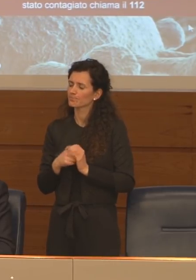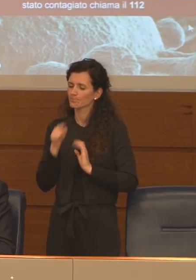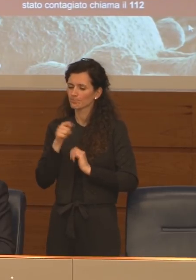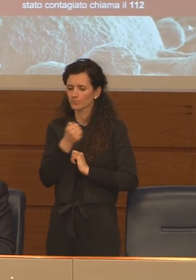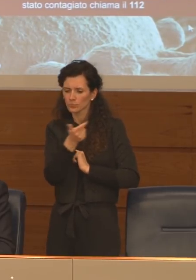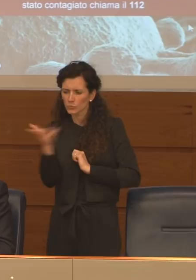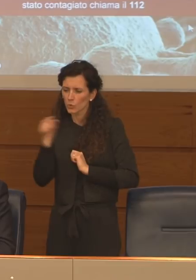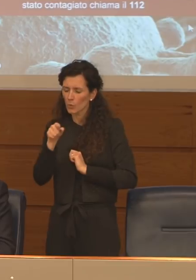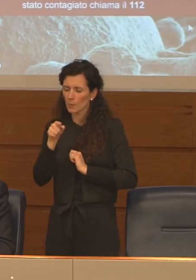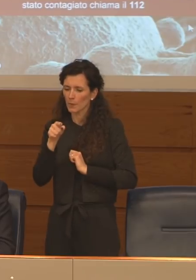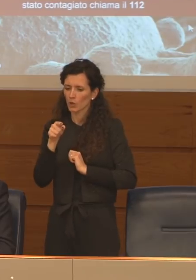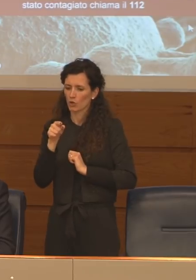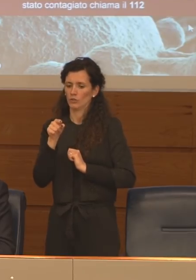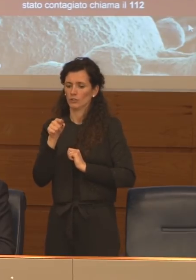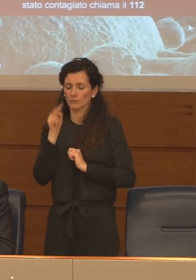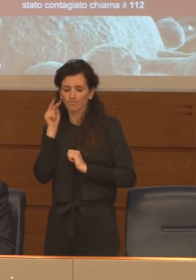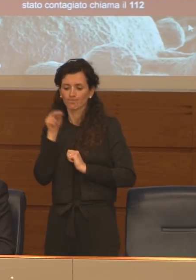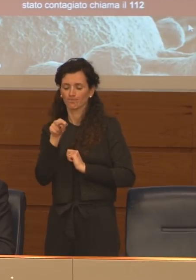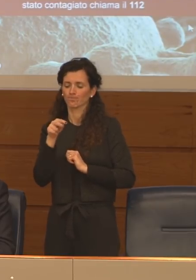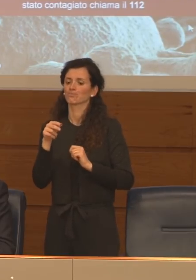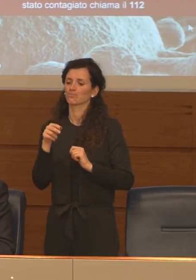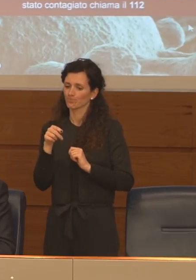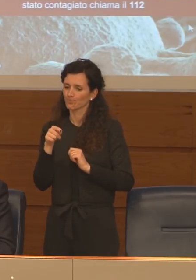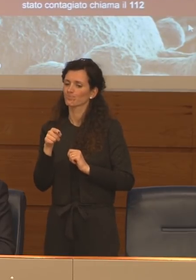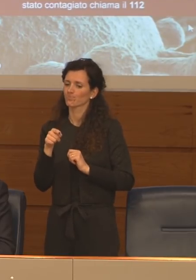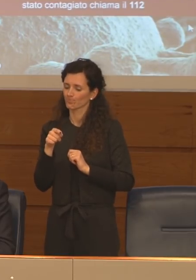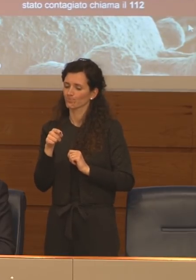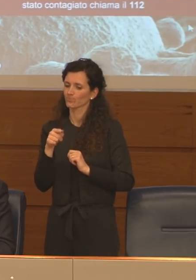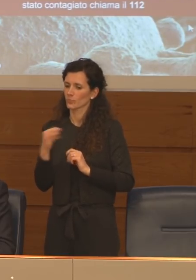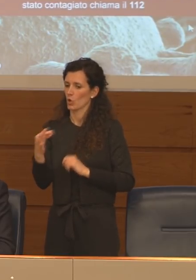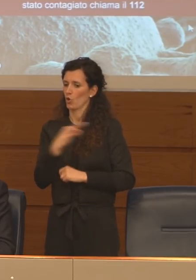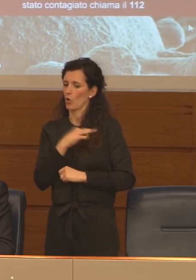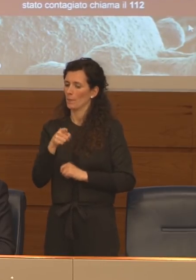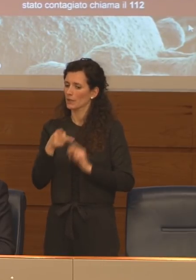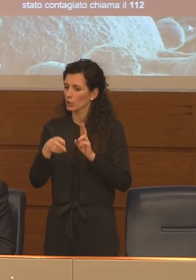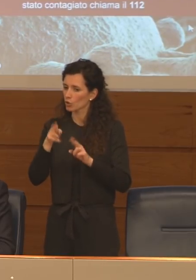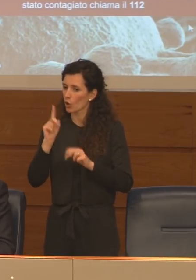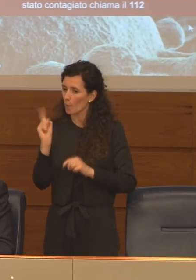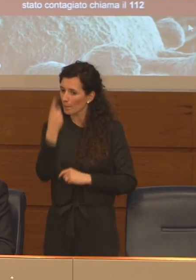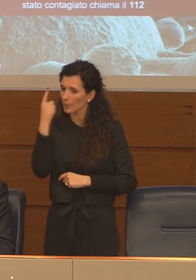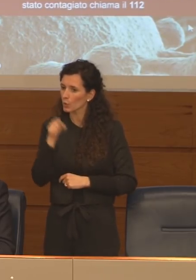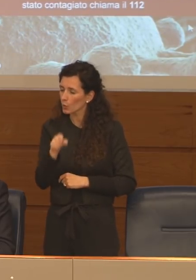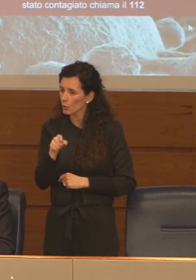vedendo l'aumento del numero di positivi